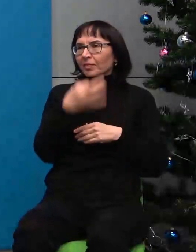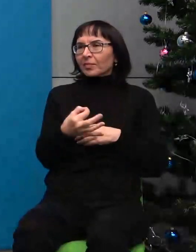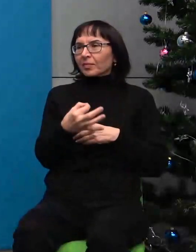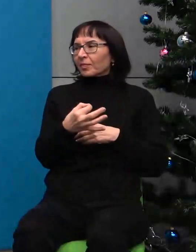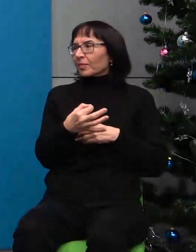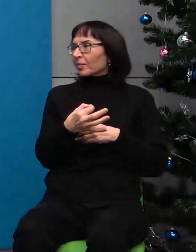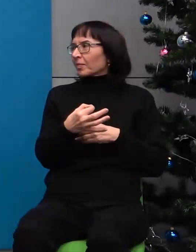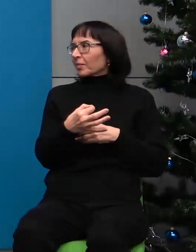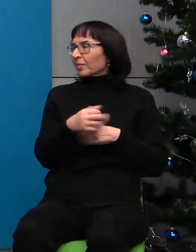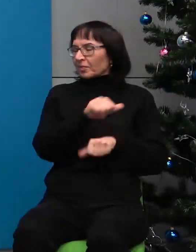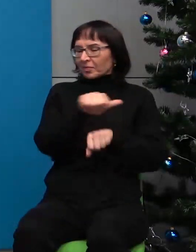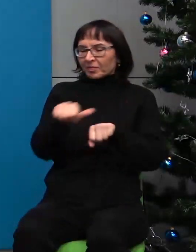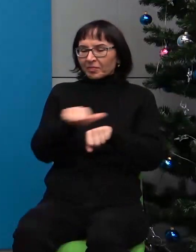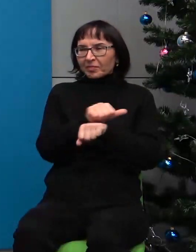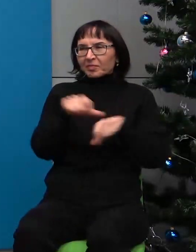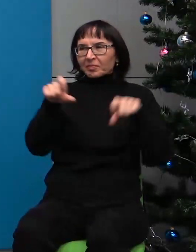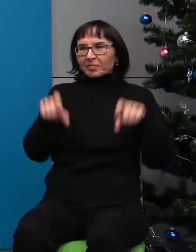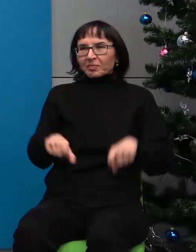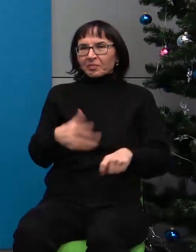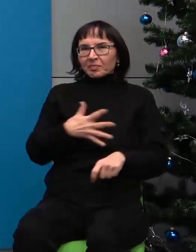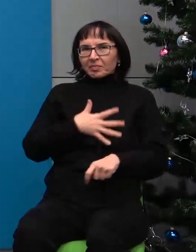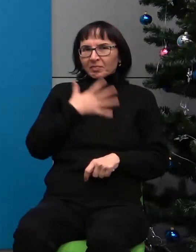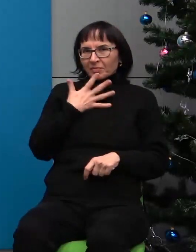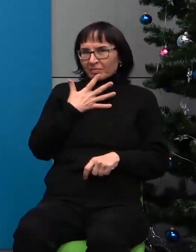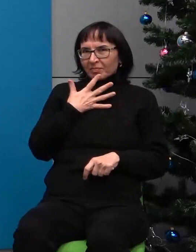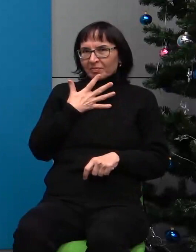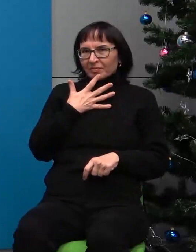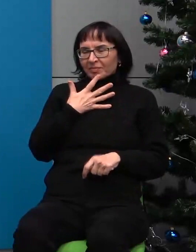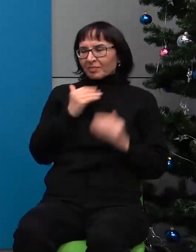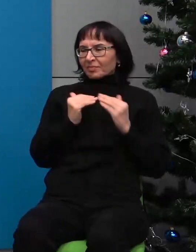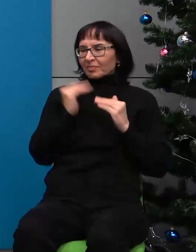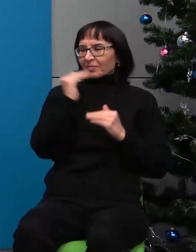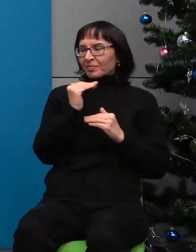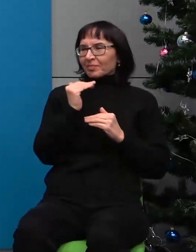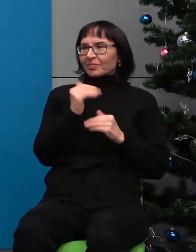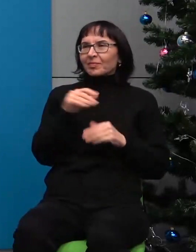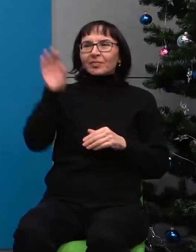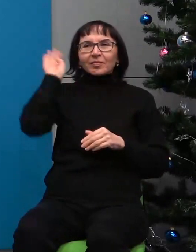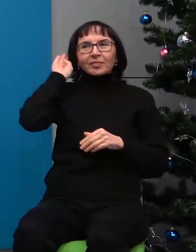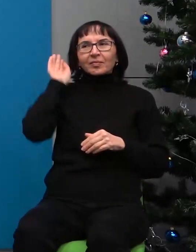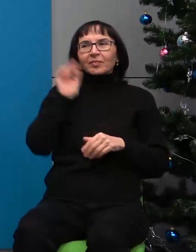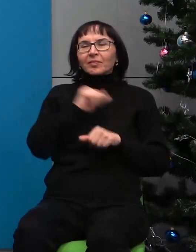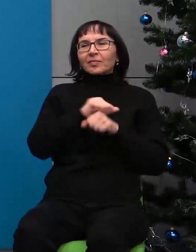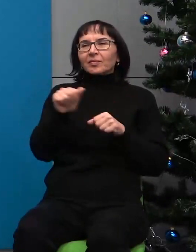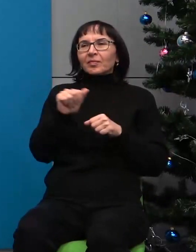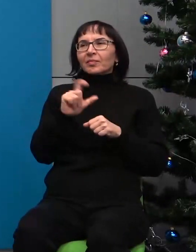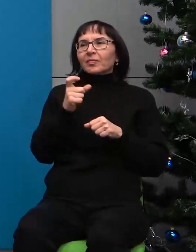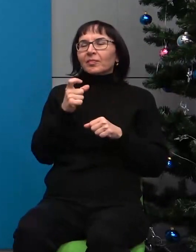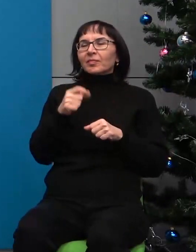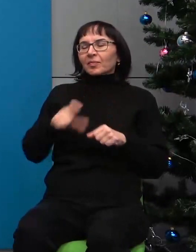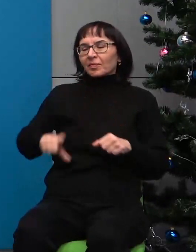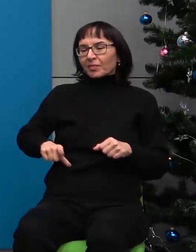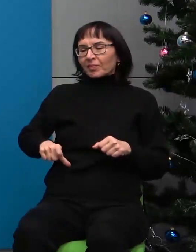Jezu, my od godziny siedzimy tutaj? Słuchaj, jest to coś, czego ci bardzo zazdroszczę.